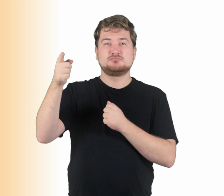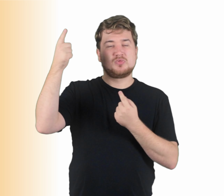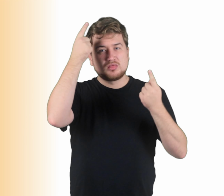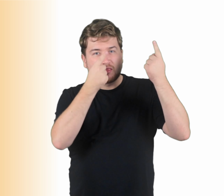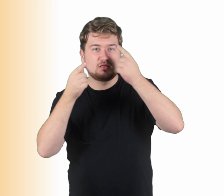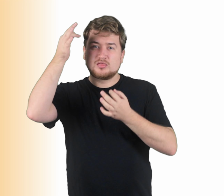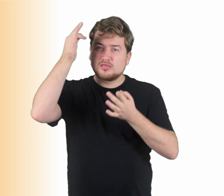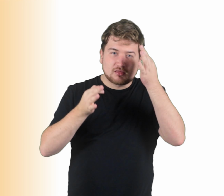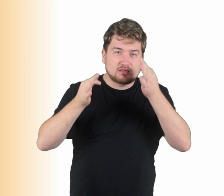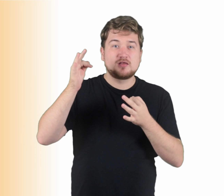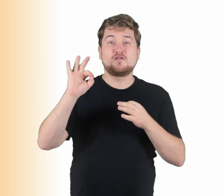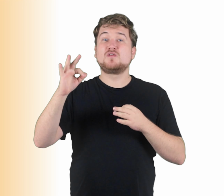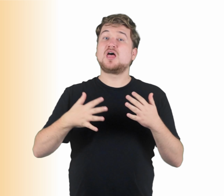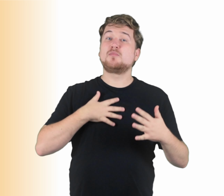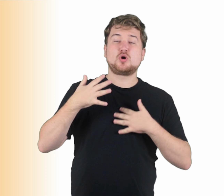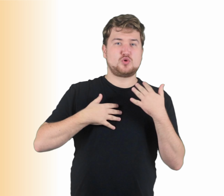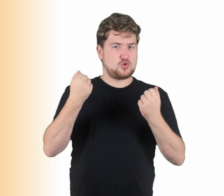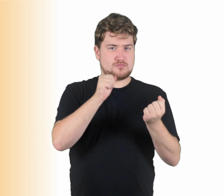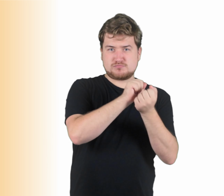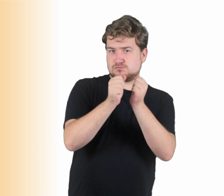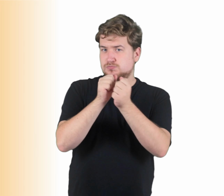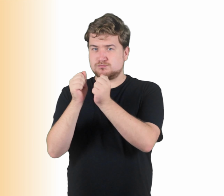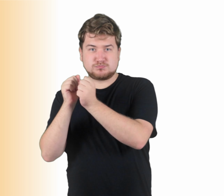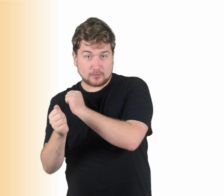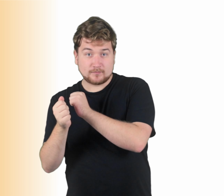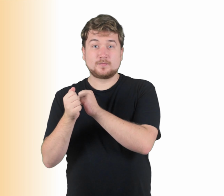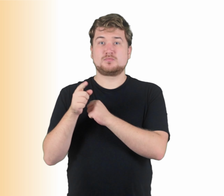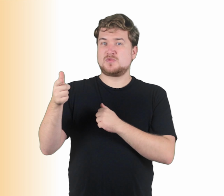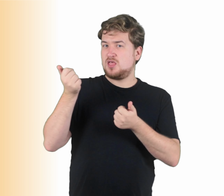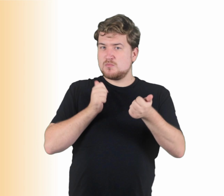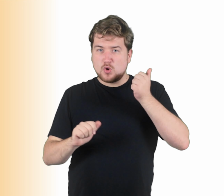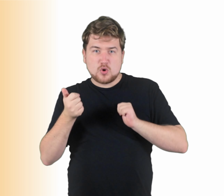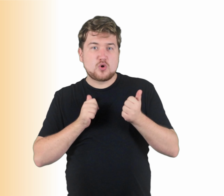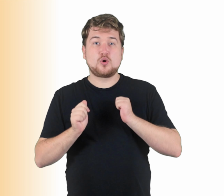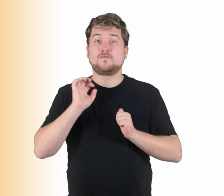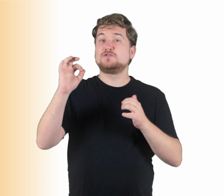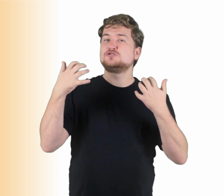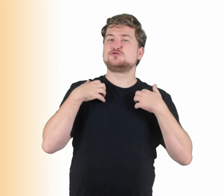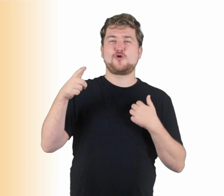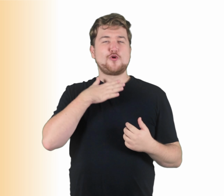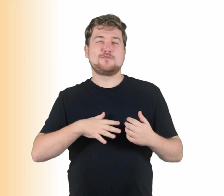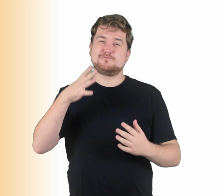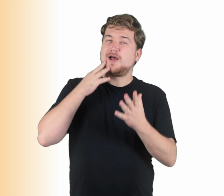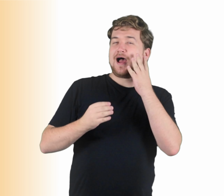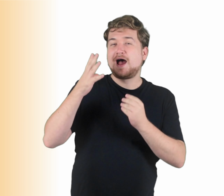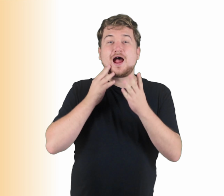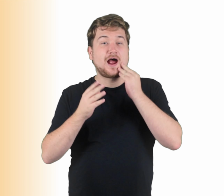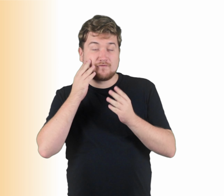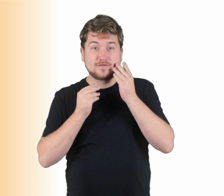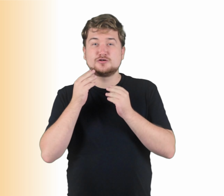Waha się, doświadcza zmiennych emocji, jest niespokojny, lubi zabawę w życiu.